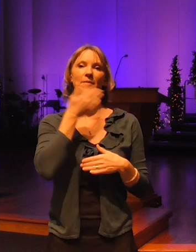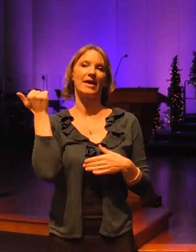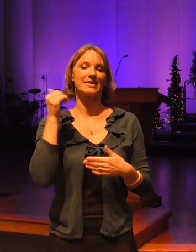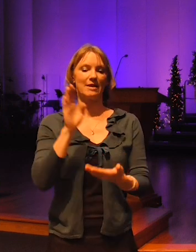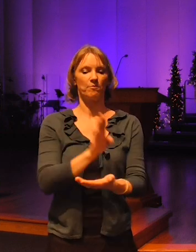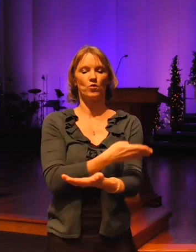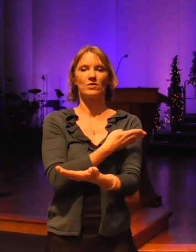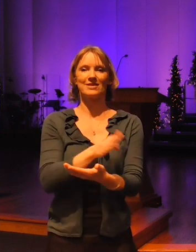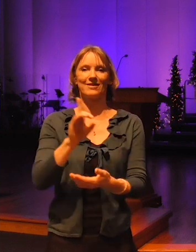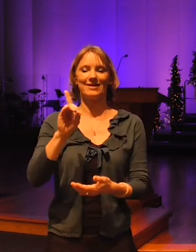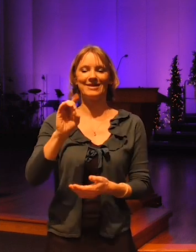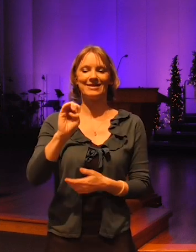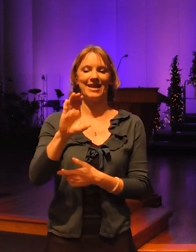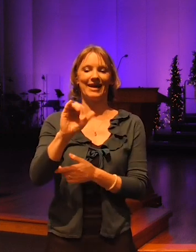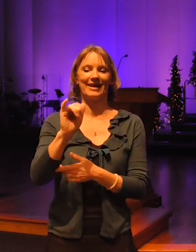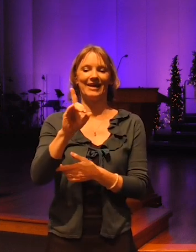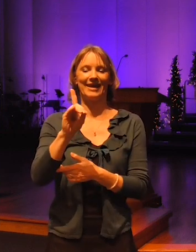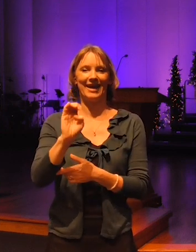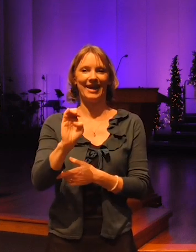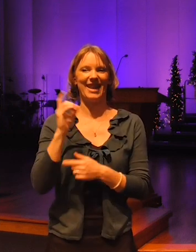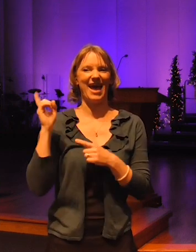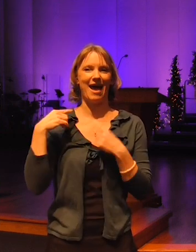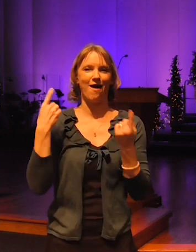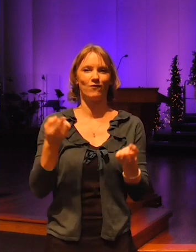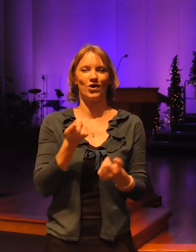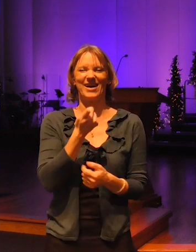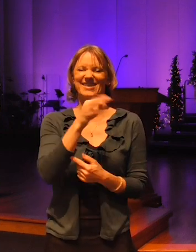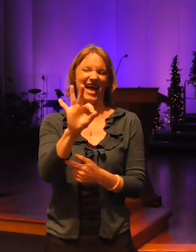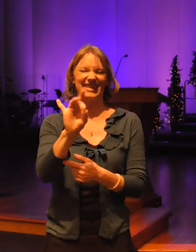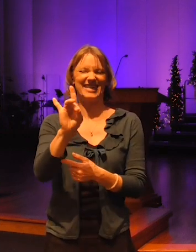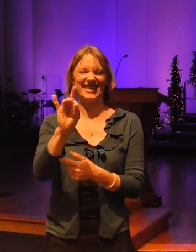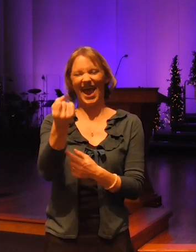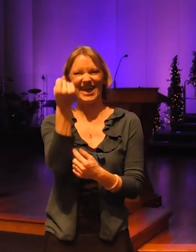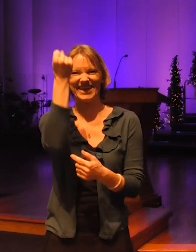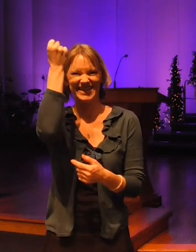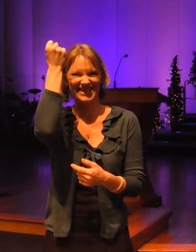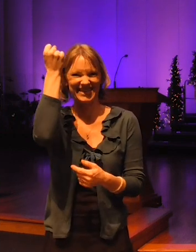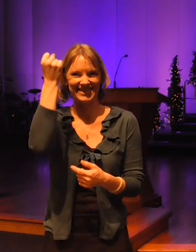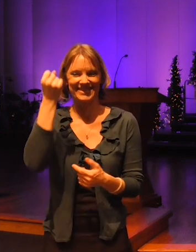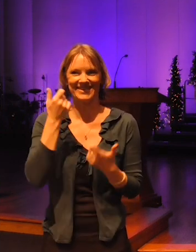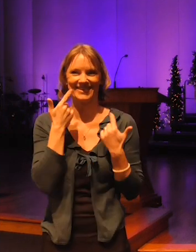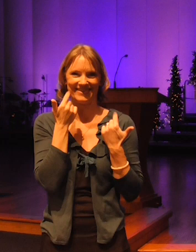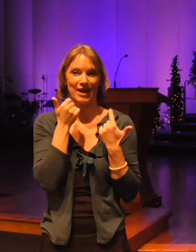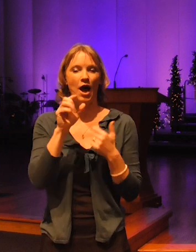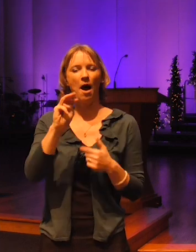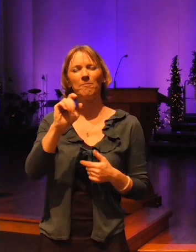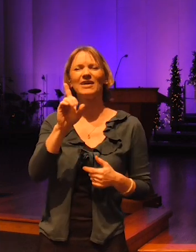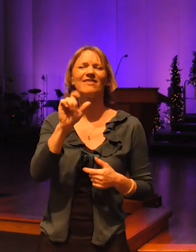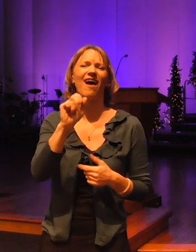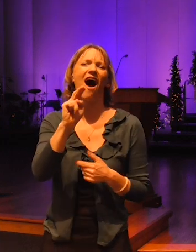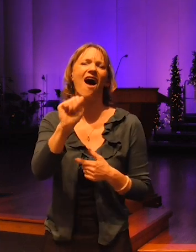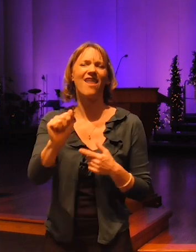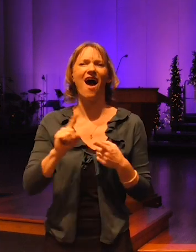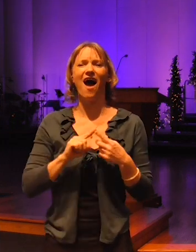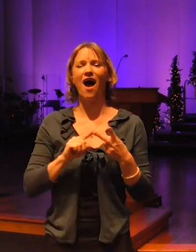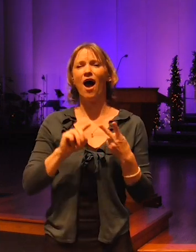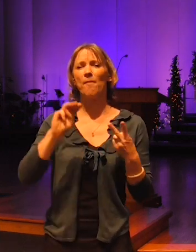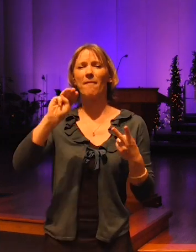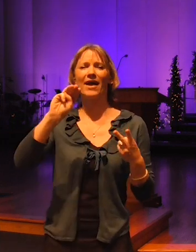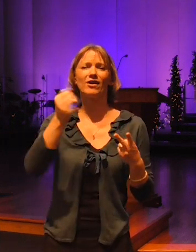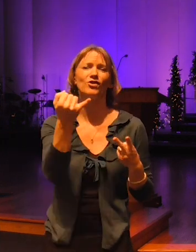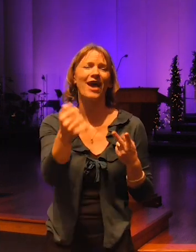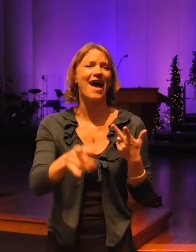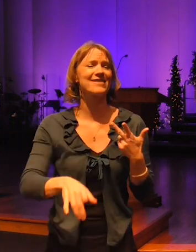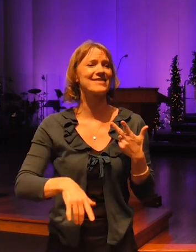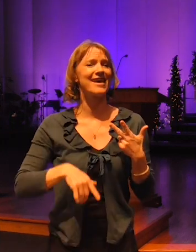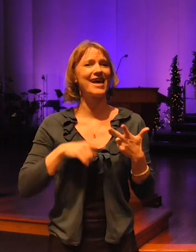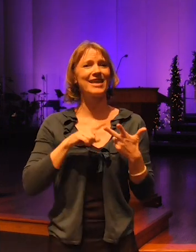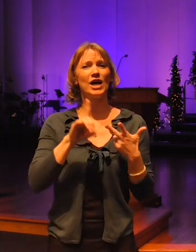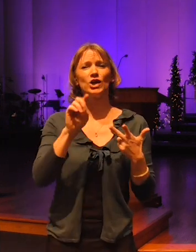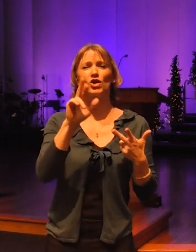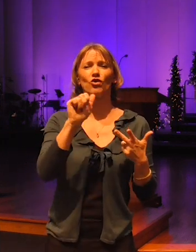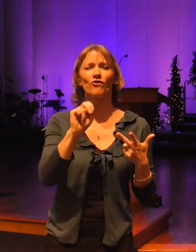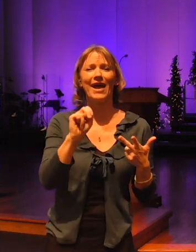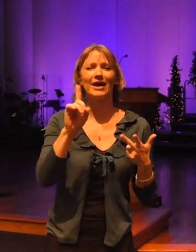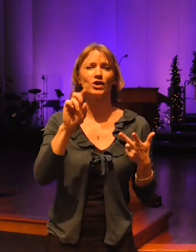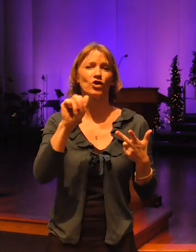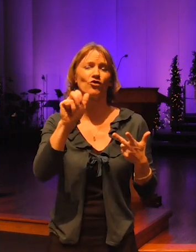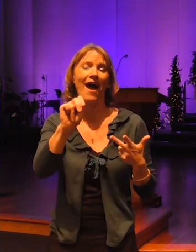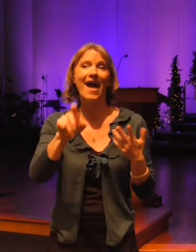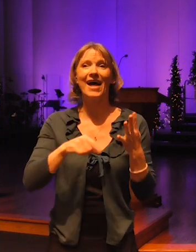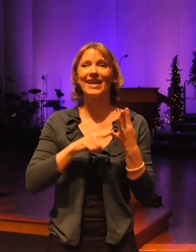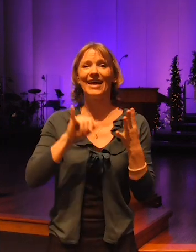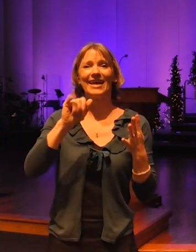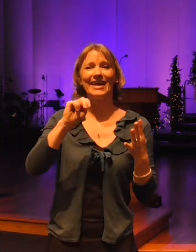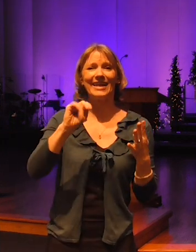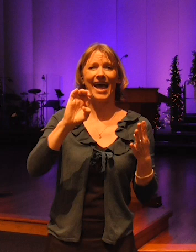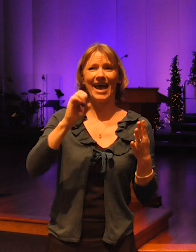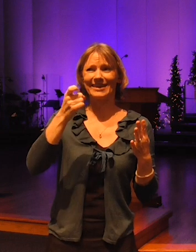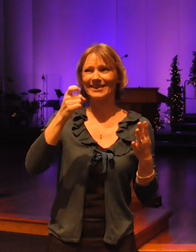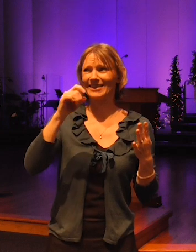década de 1980, Madonna Michael. Jackson Duran Duran nxs You2 the Human